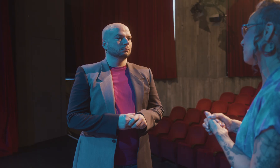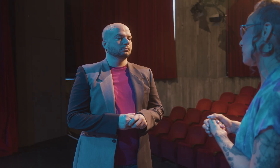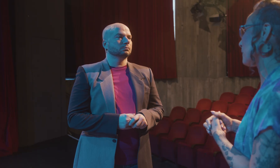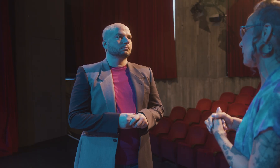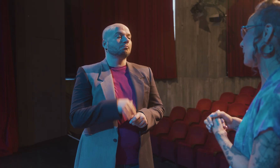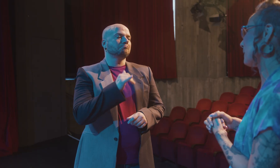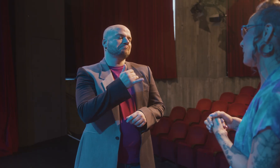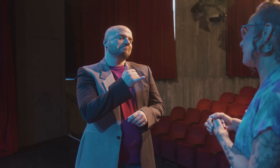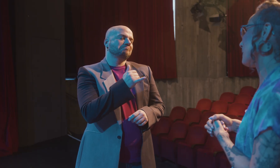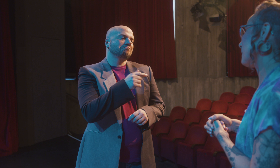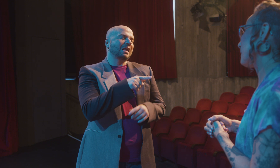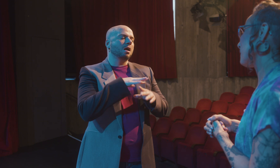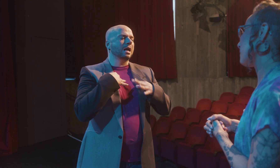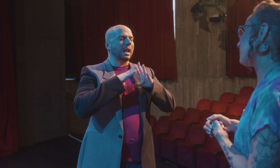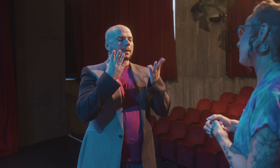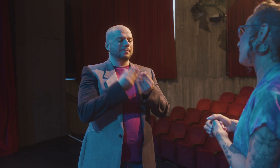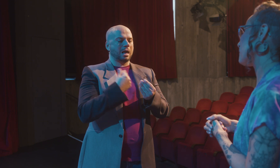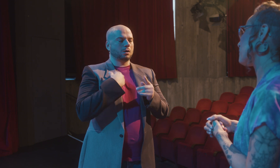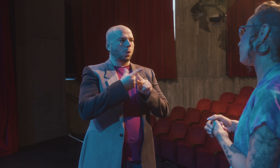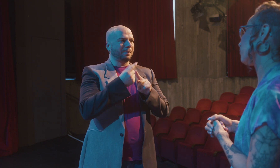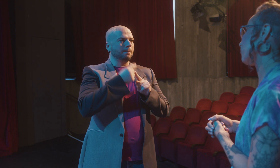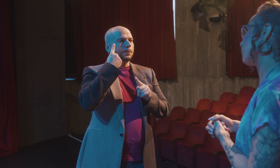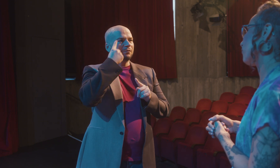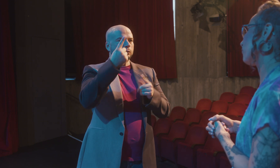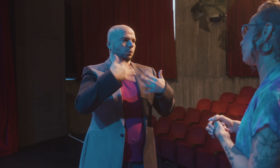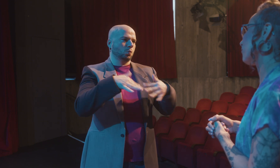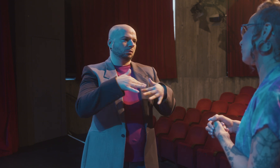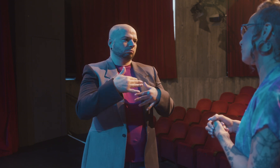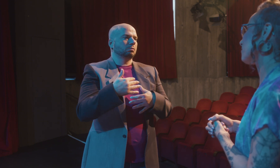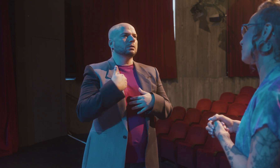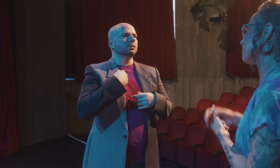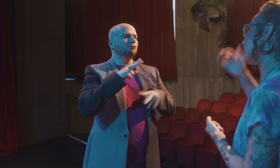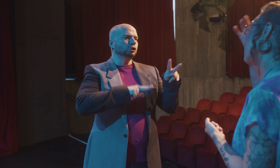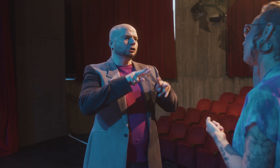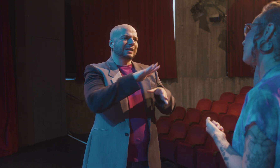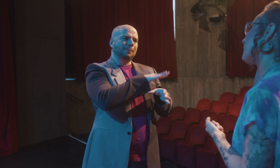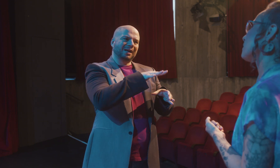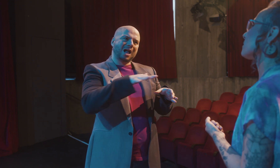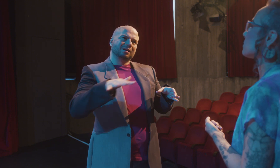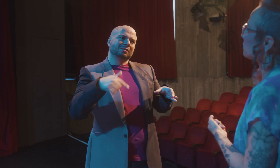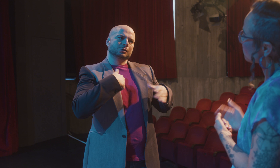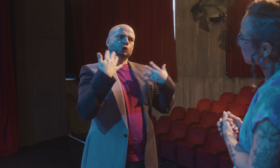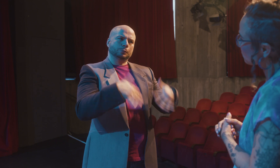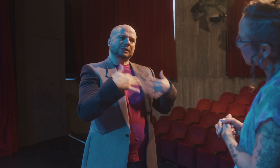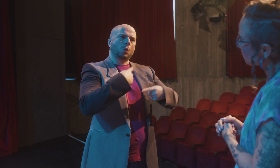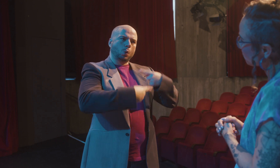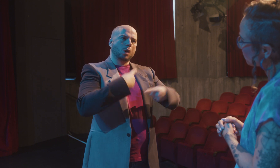Ich war mir lange der Comedy gar nicht bewusst. Ich habe in verschiedenen Bereichen Rollen gespielt,